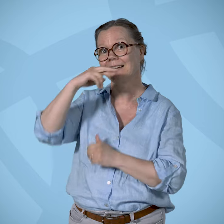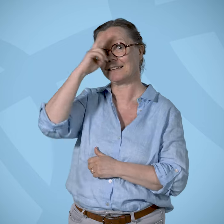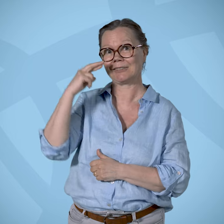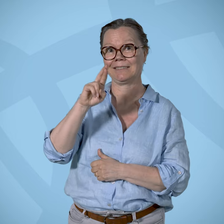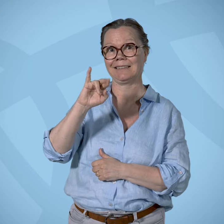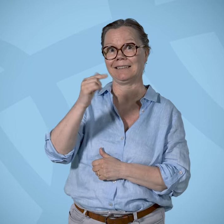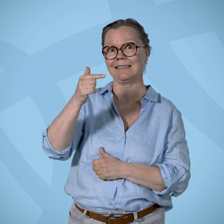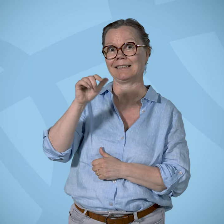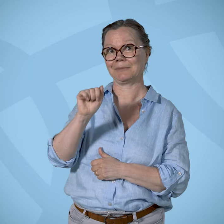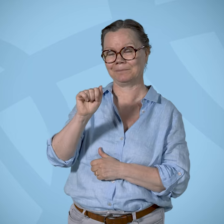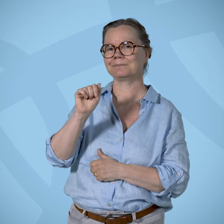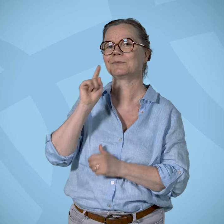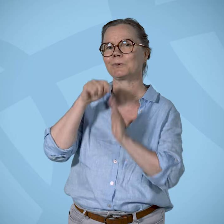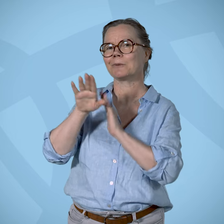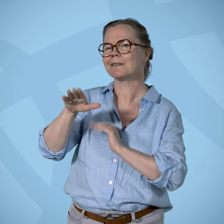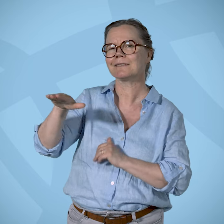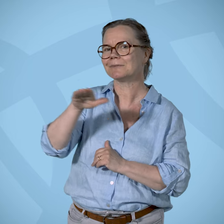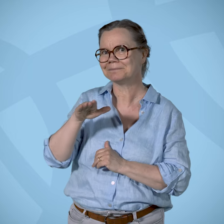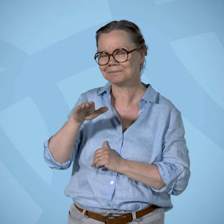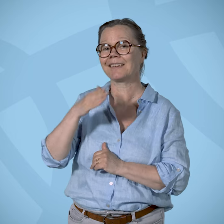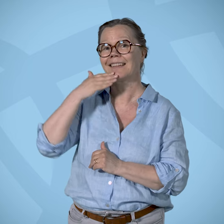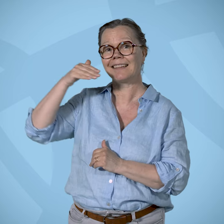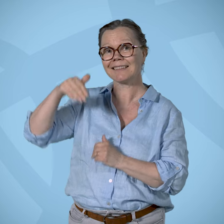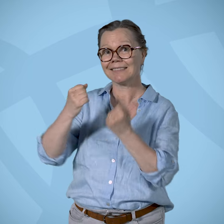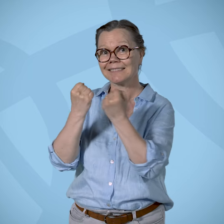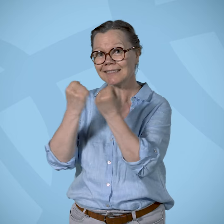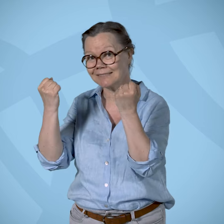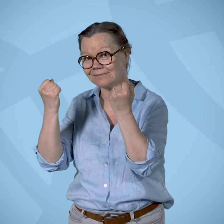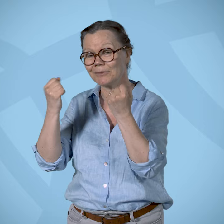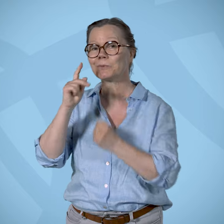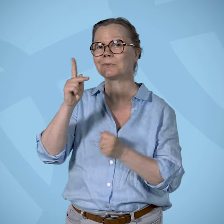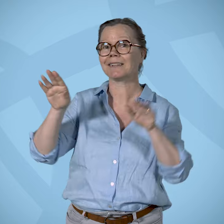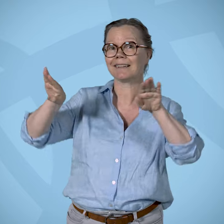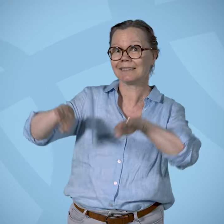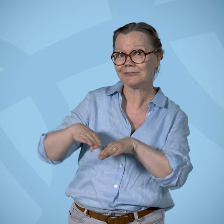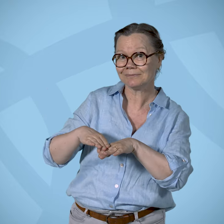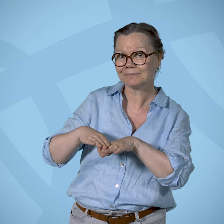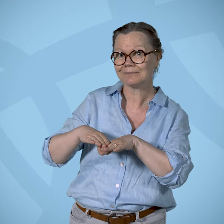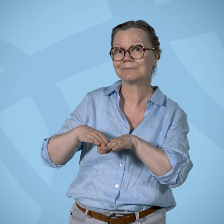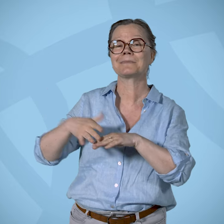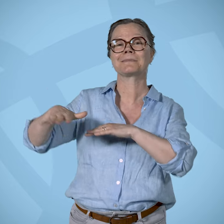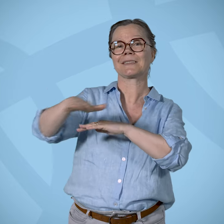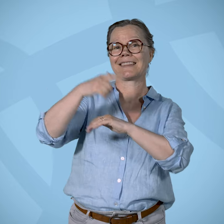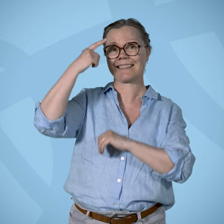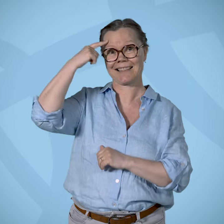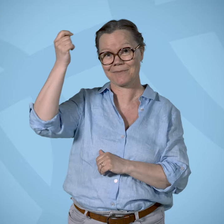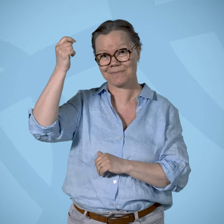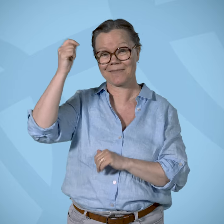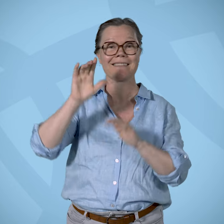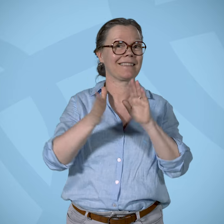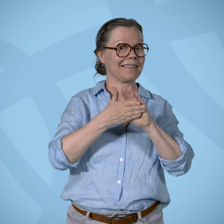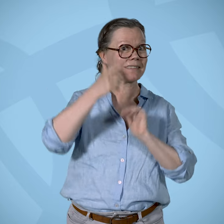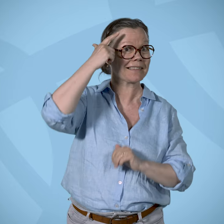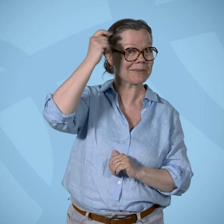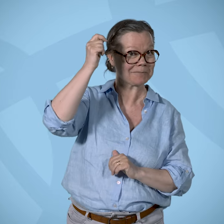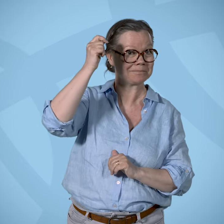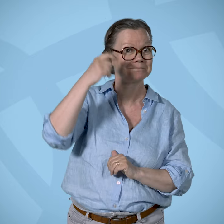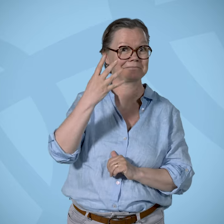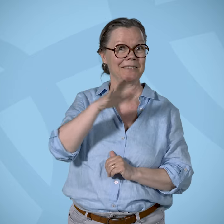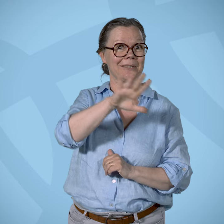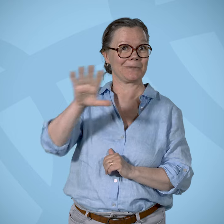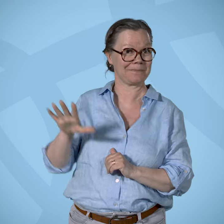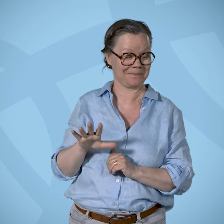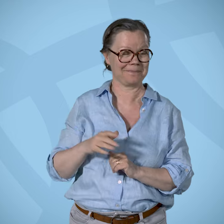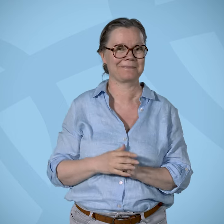Rita Auroilan vastuulle kuuluvat Etelä-Karjala, Kymenlaakso, Päijät-Häme sekä Kanta-Häme.